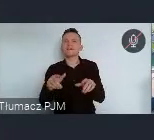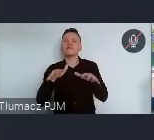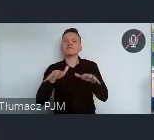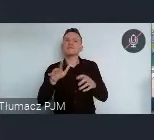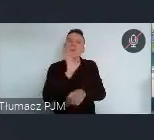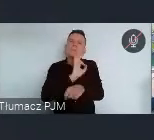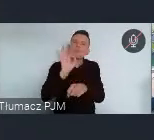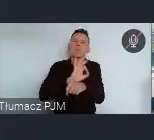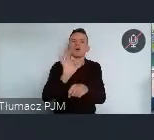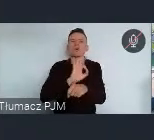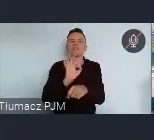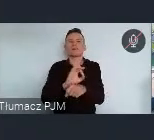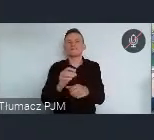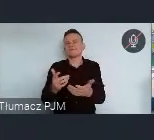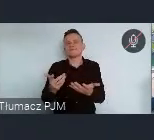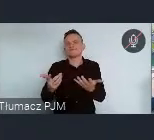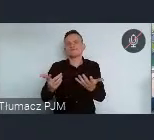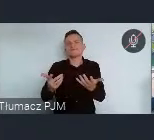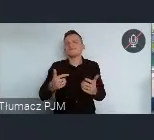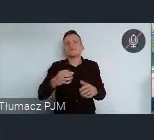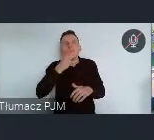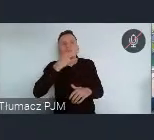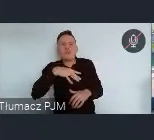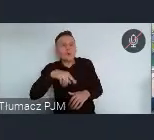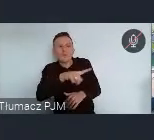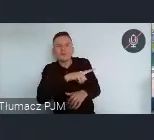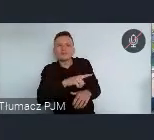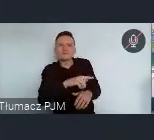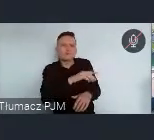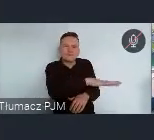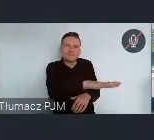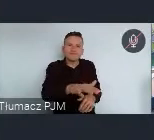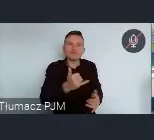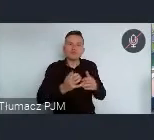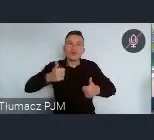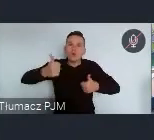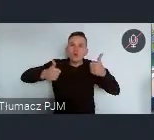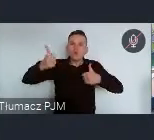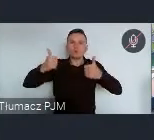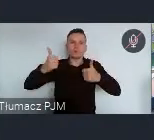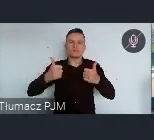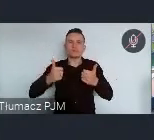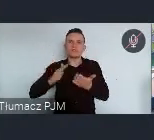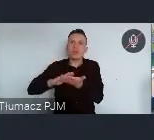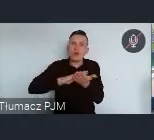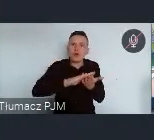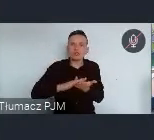począwszy od naszych najmłodszych mieszkańców, czyli różnego rodzaju konkursy ekologiczne, pogadanki, konferencje.